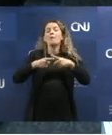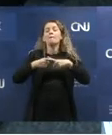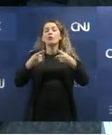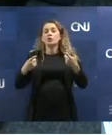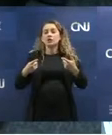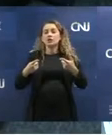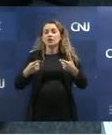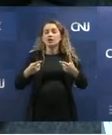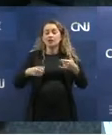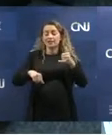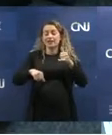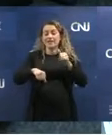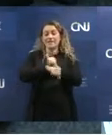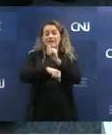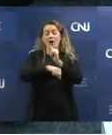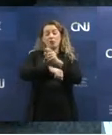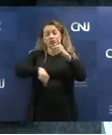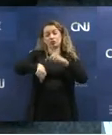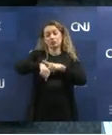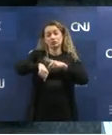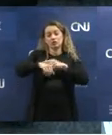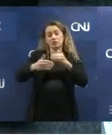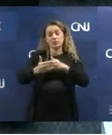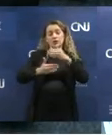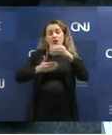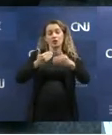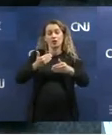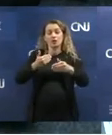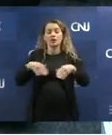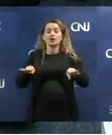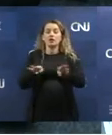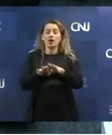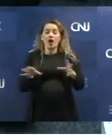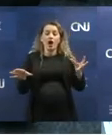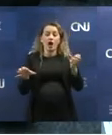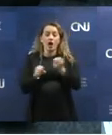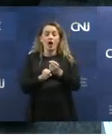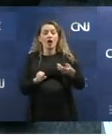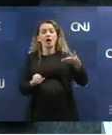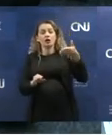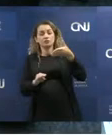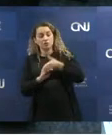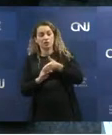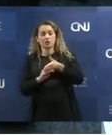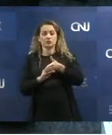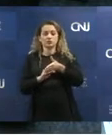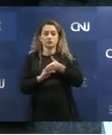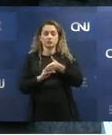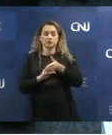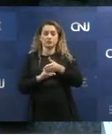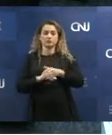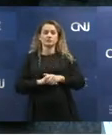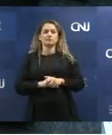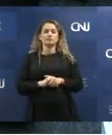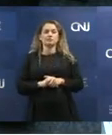na tramitação do processo, já que trago alguns precedentes para a complicada